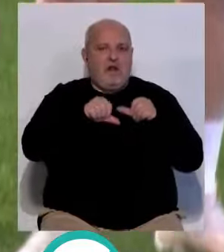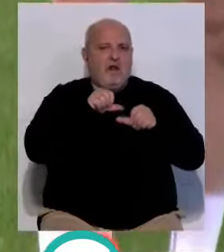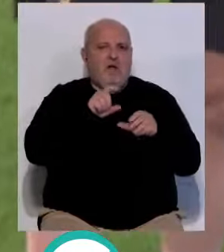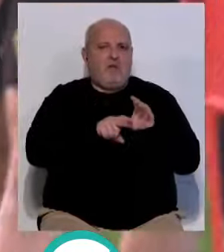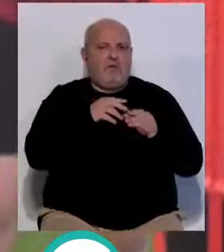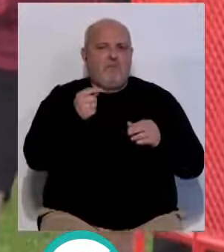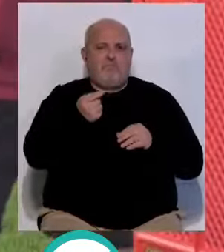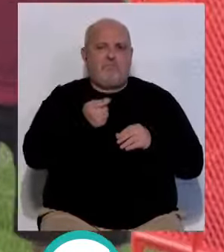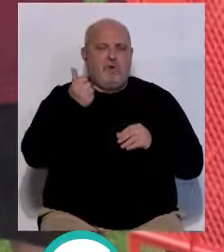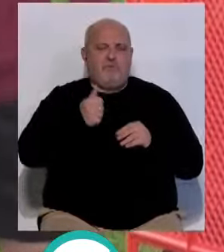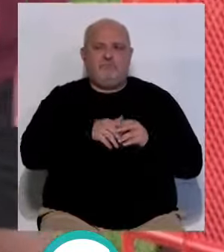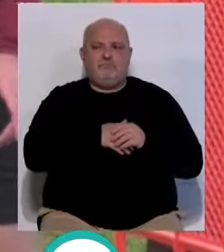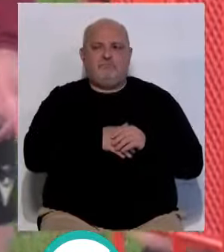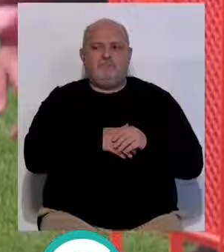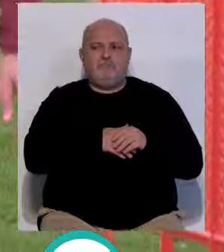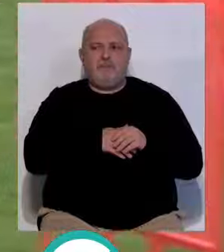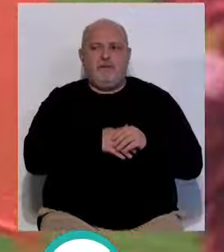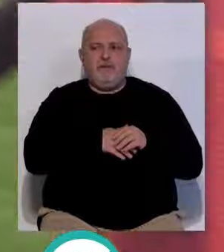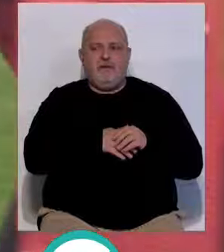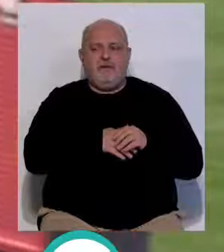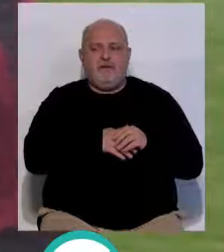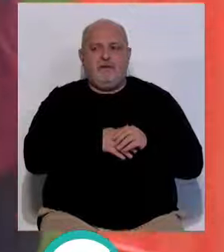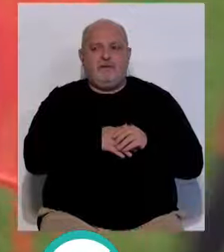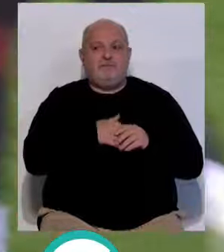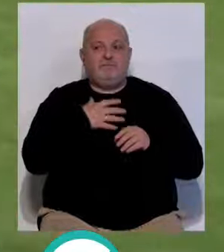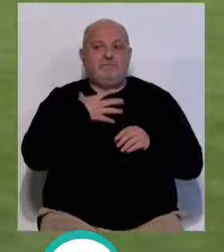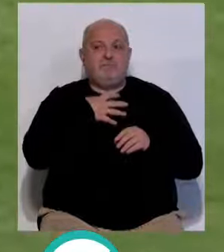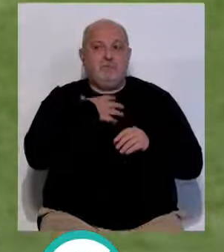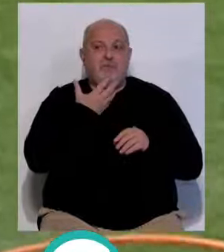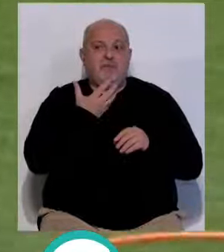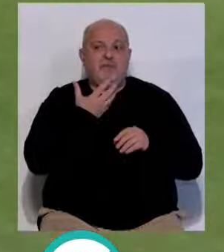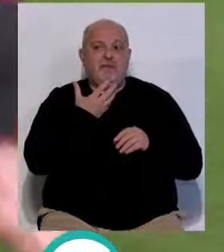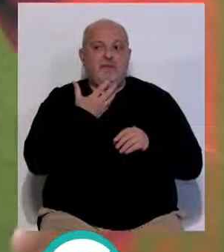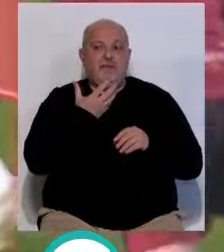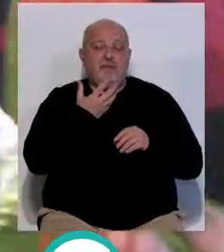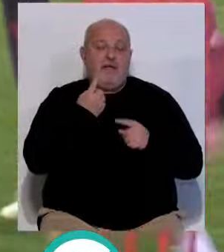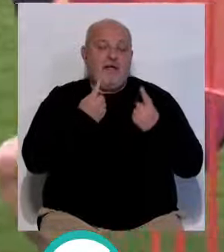con algunos compañeros lo que habéis dicho en la mesa Quizá en ciertos momentos del partido